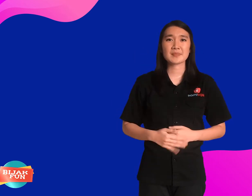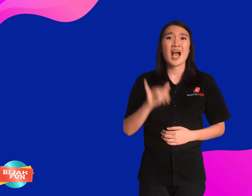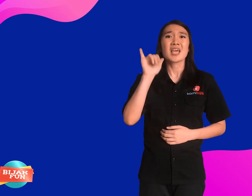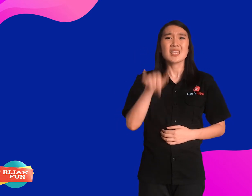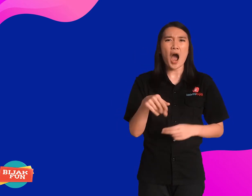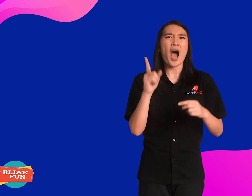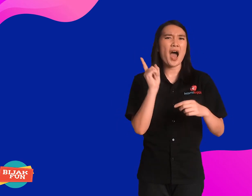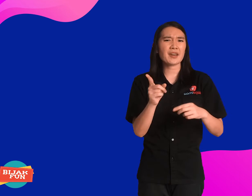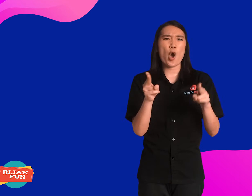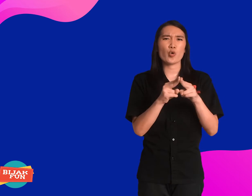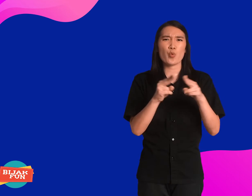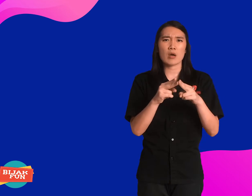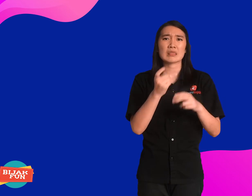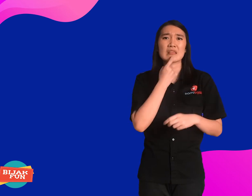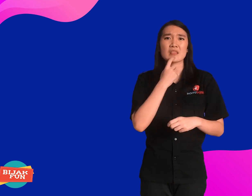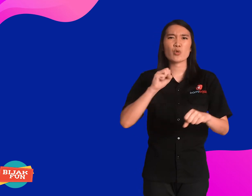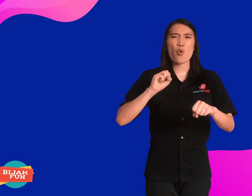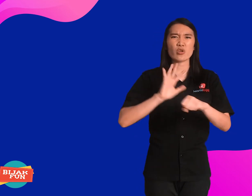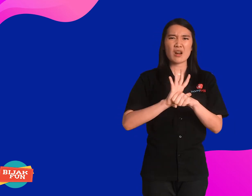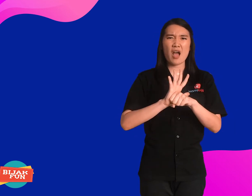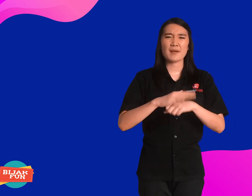Ya, ada hubungan tentang virus Corona.